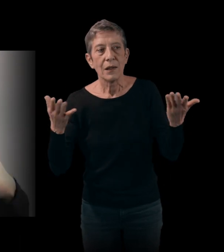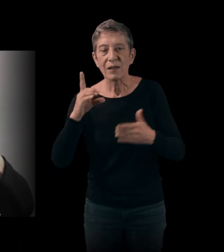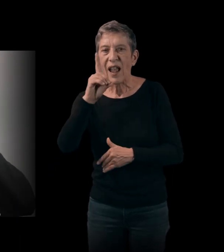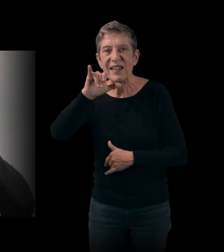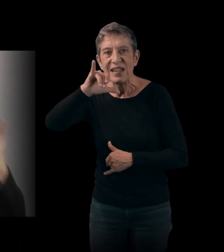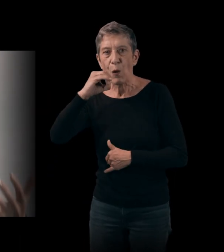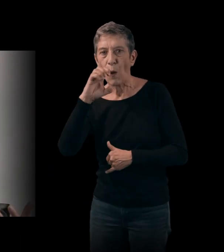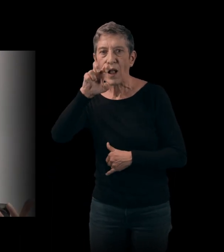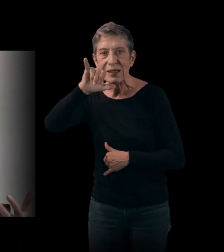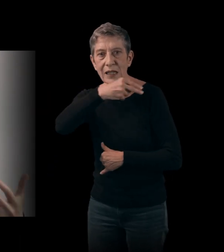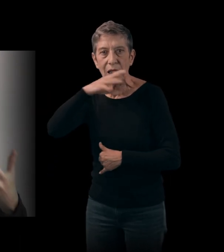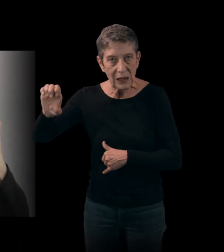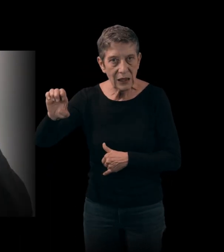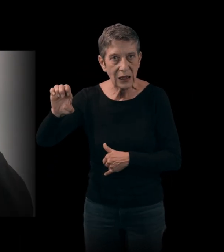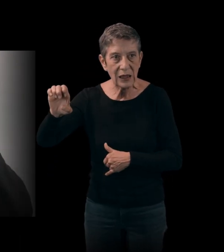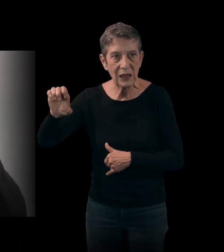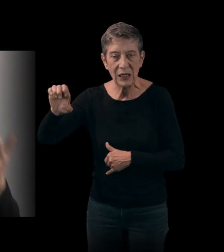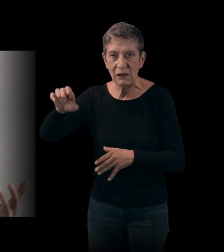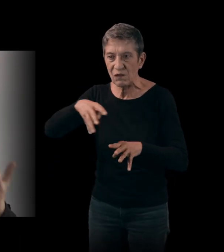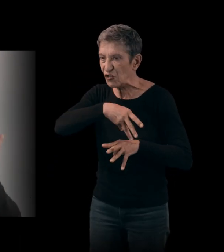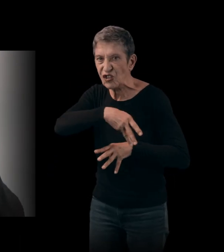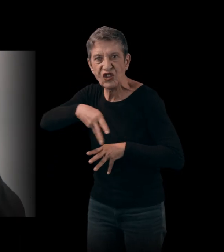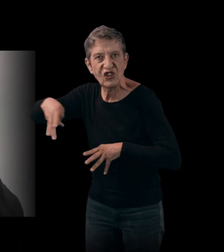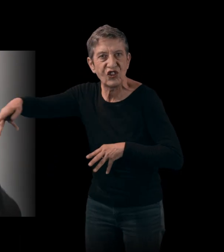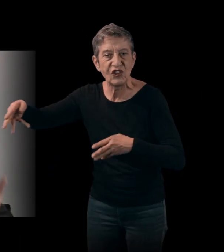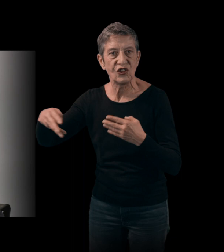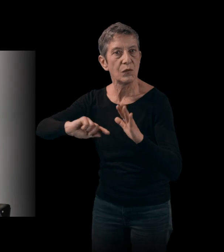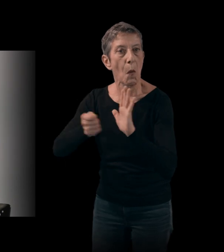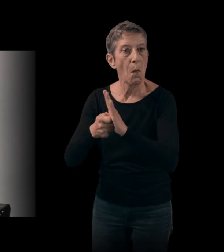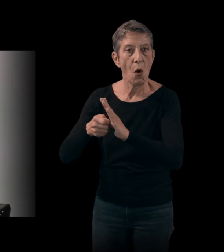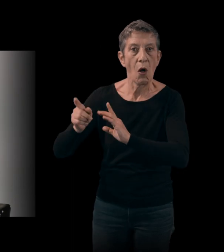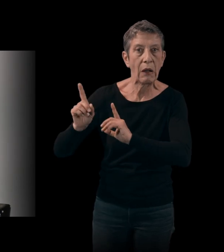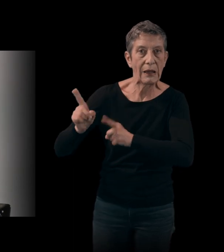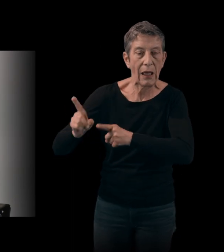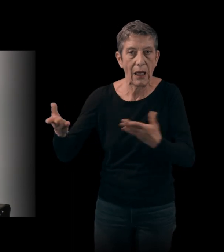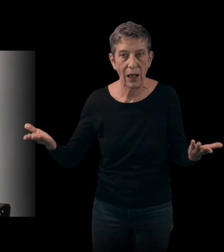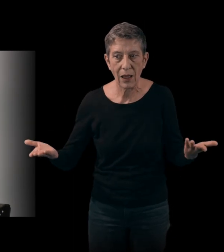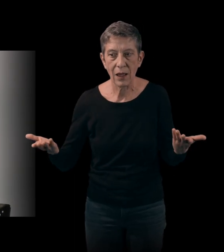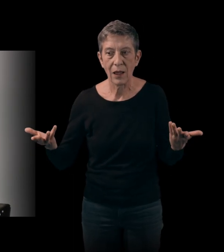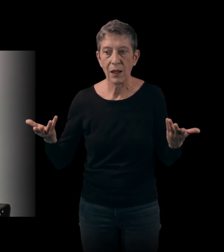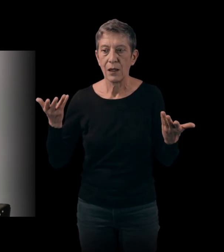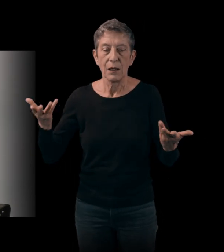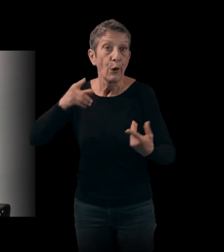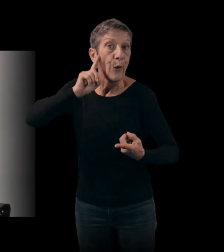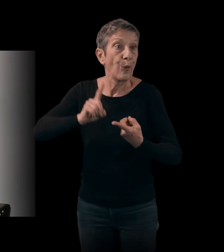qui a été déversée pendant la guerre, l'idée, c'était en fait de brûler